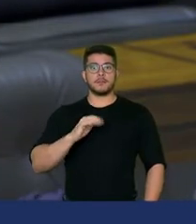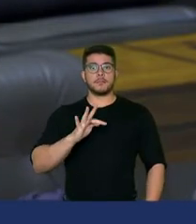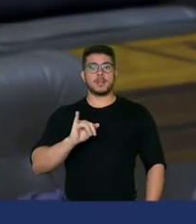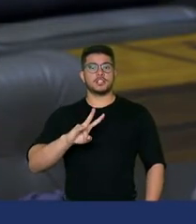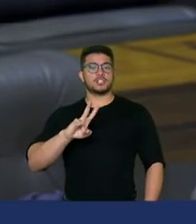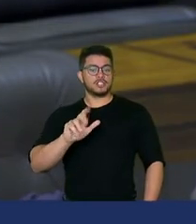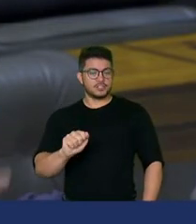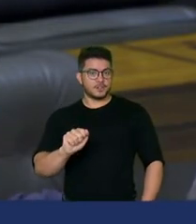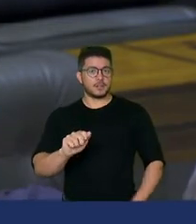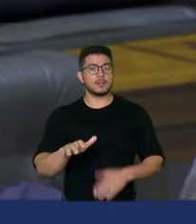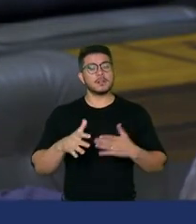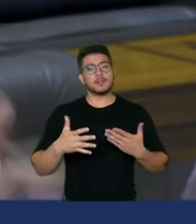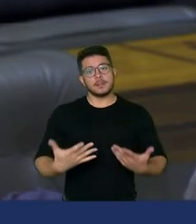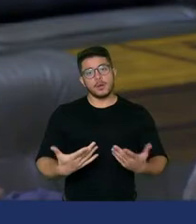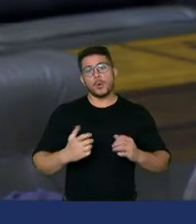POLÍTICAS AFIRMATIVAS PORQUE